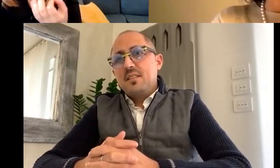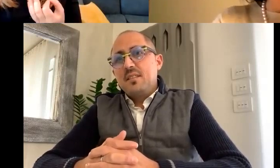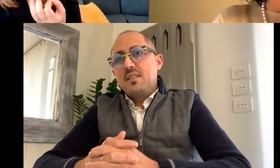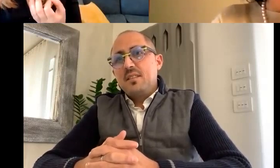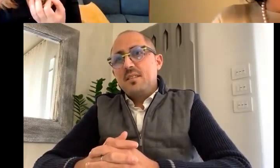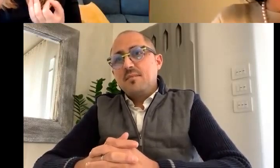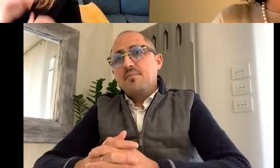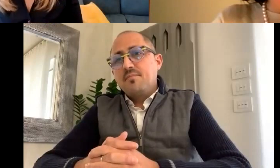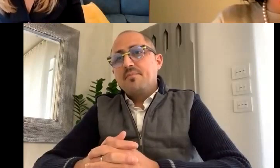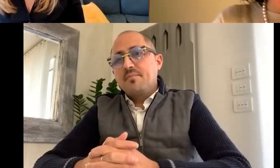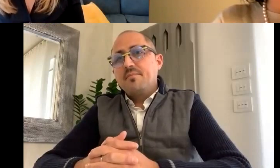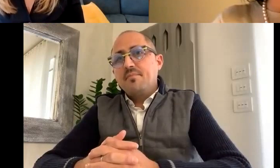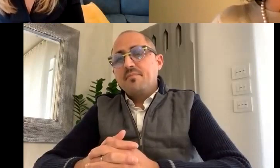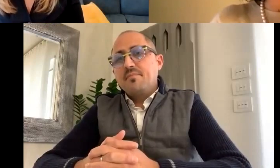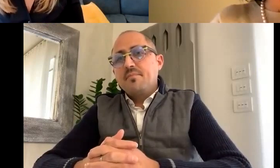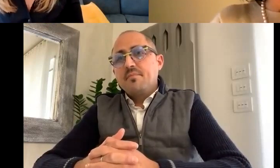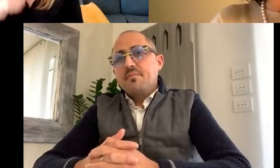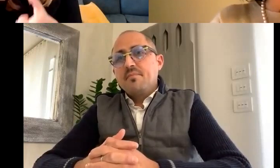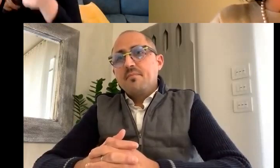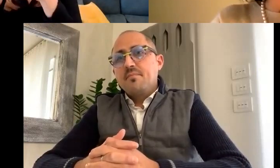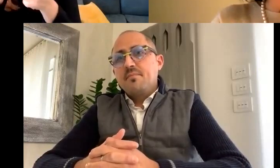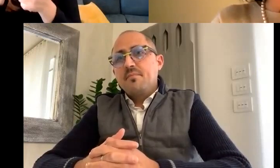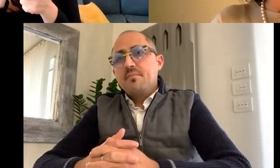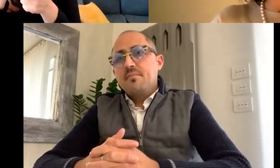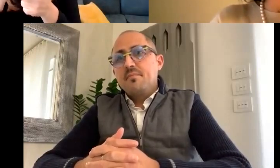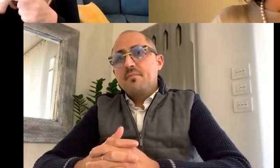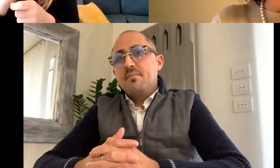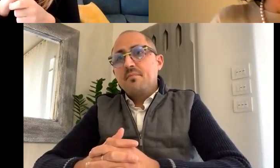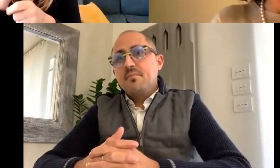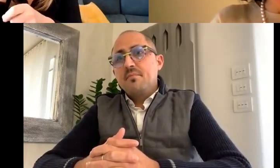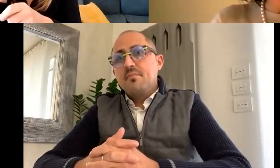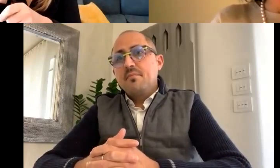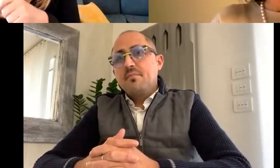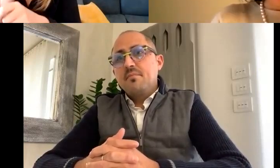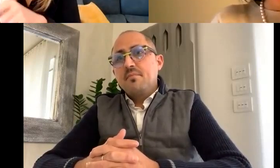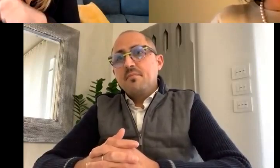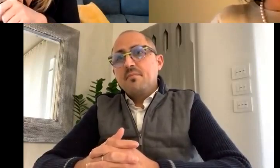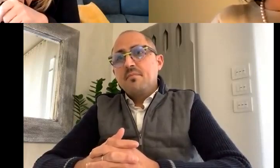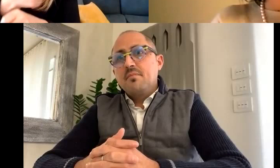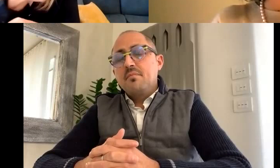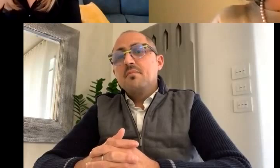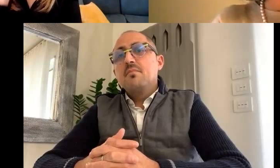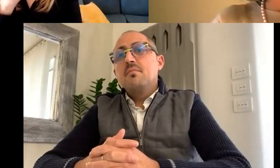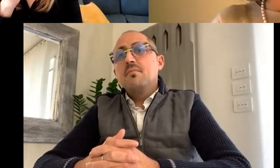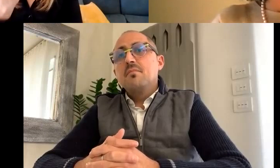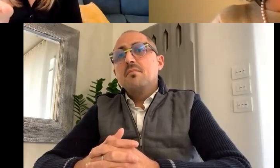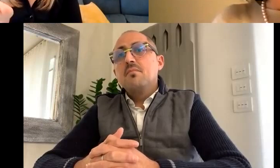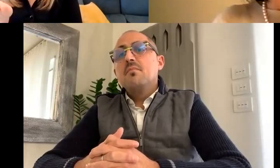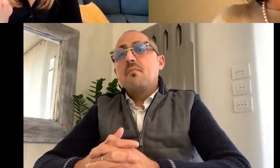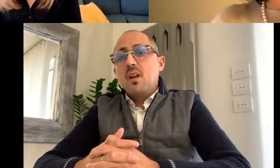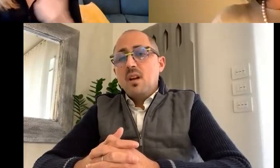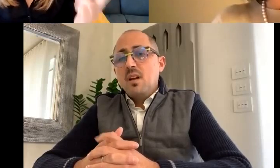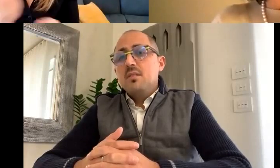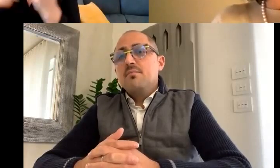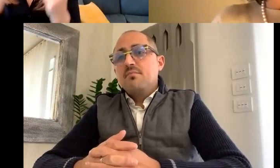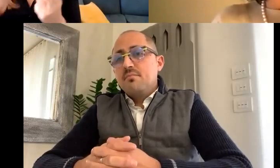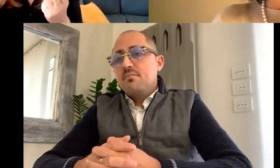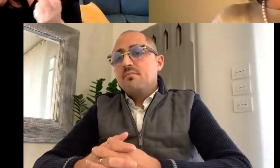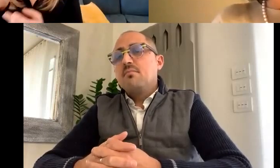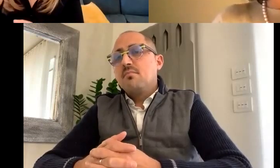Lei parlava dell'inaccessibilità del contatto del 112 e dei numeri verdi però il ministero